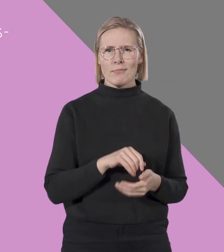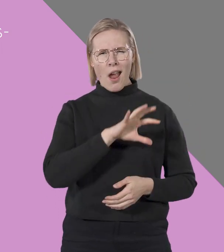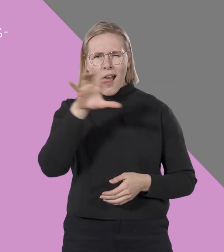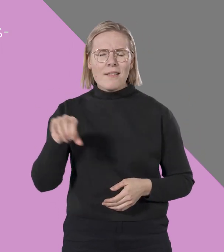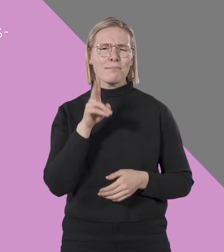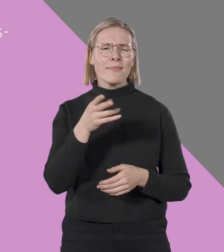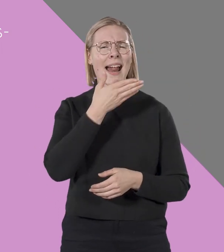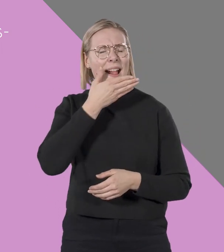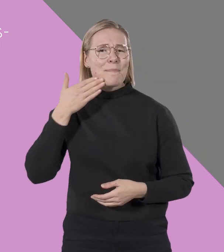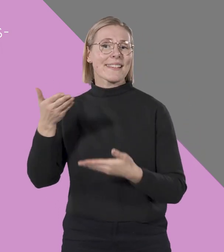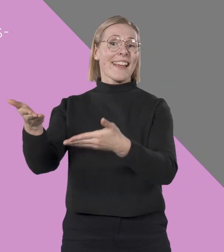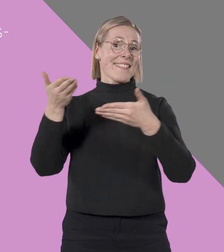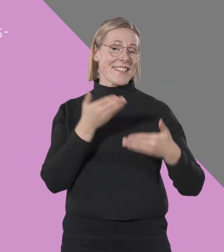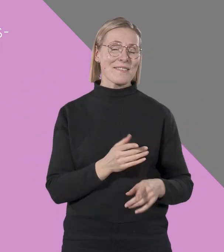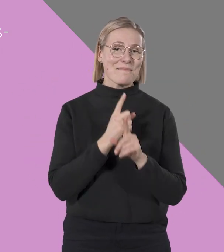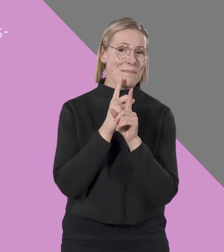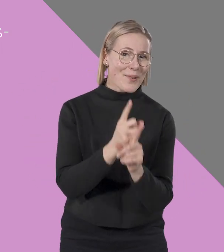Kaikki ovat lämpimästi tervetulleita mukaan!